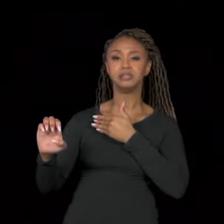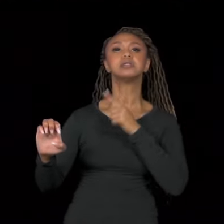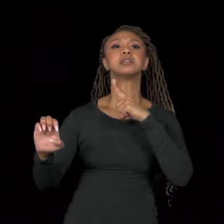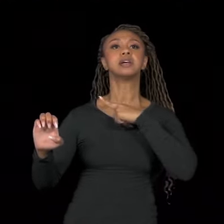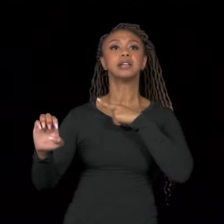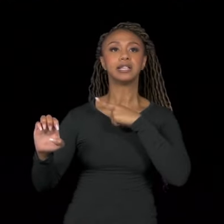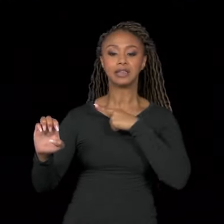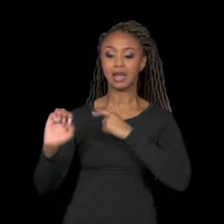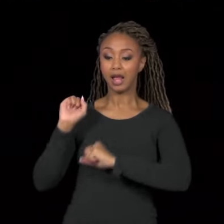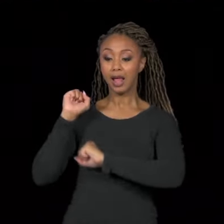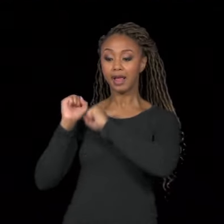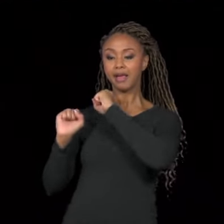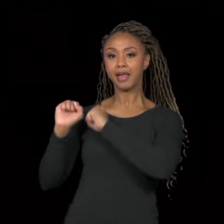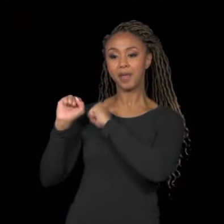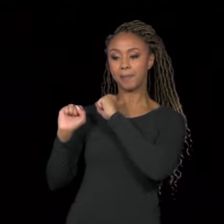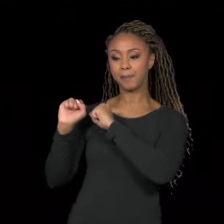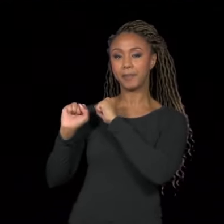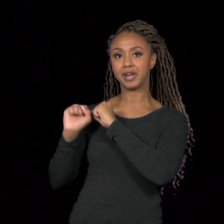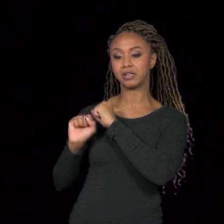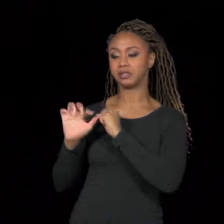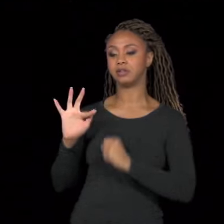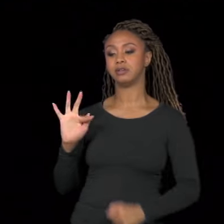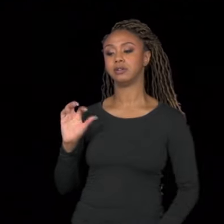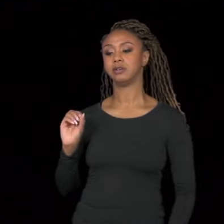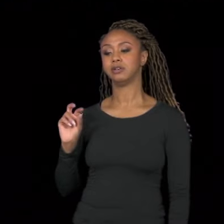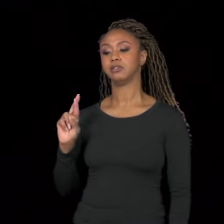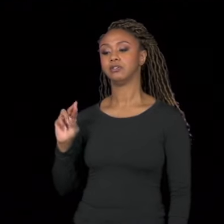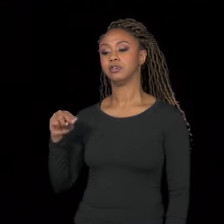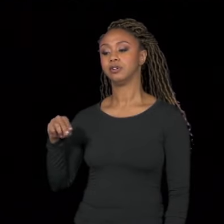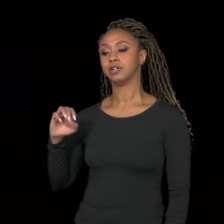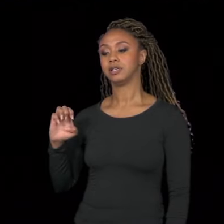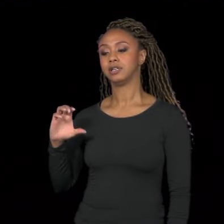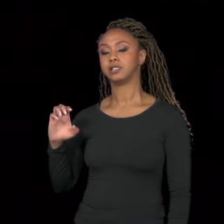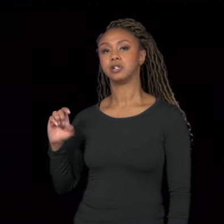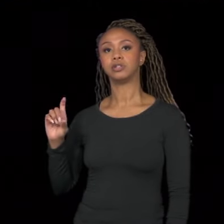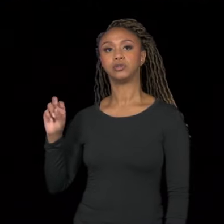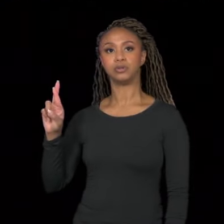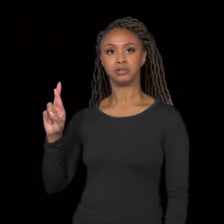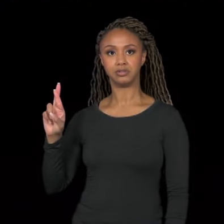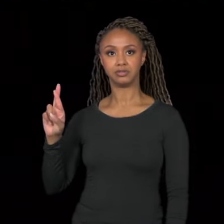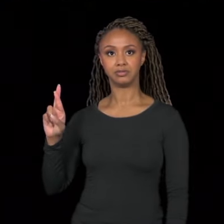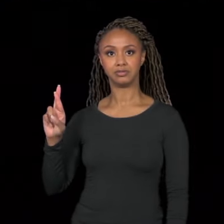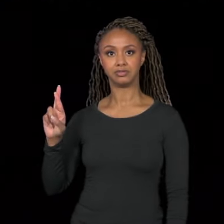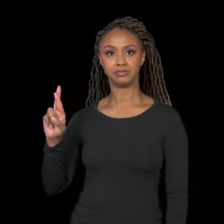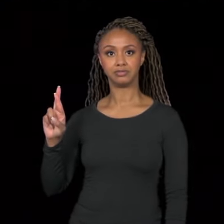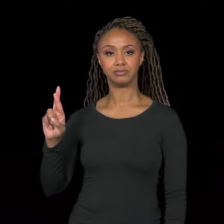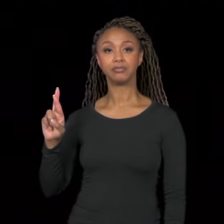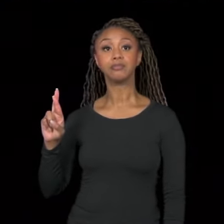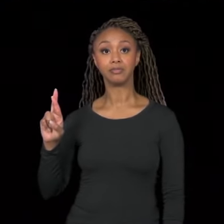UM RELACIONAMENTO TERNÁRIO, PORQUE EU ESTOU ENVOLVENDO TRÊS ENTIDADES: FORNECEDOR, PEÇA E PROJETO.